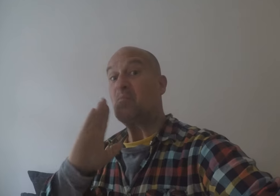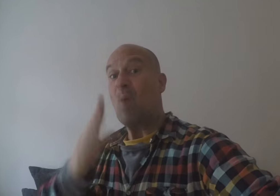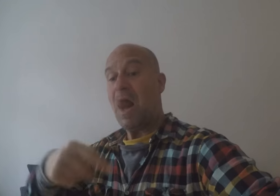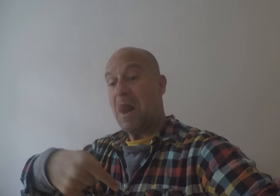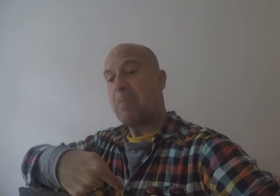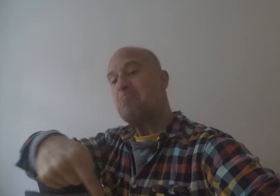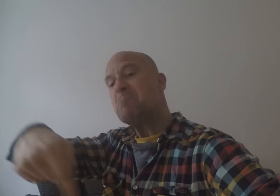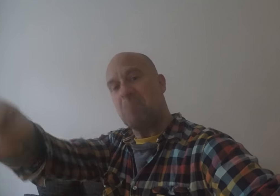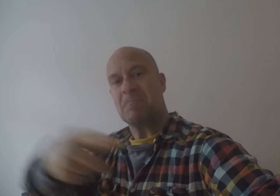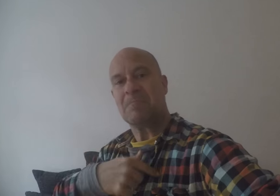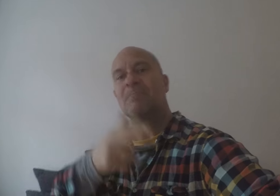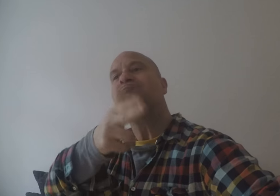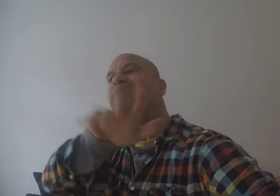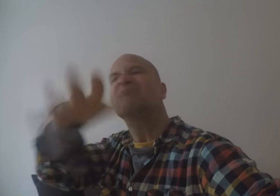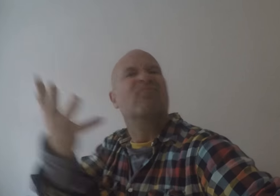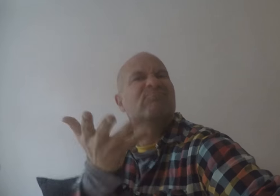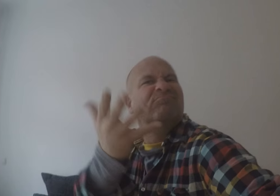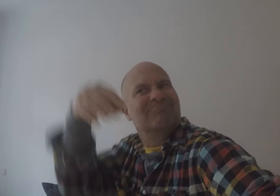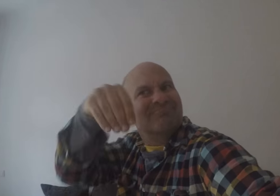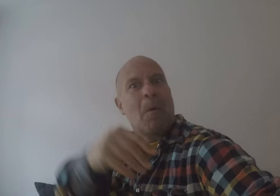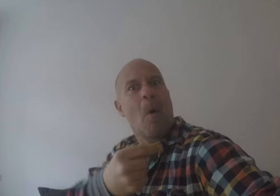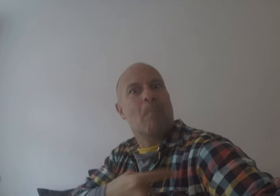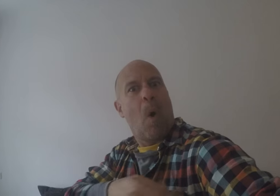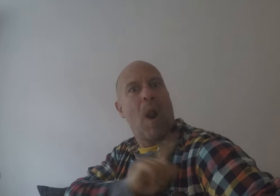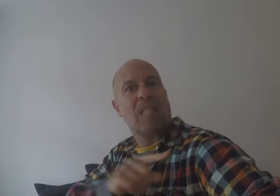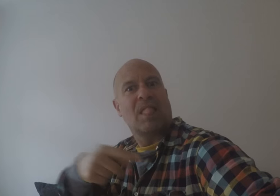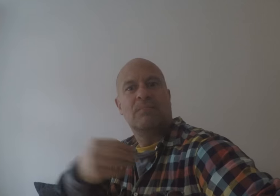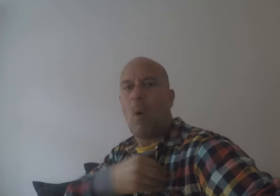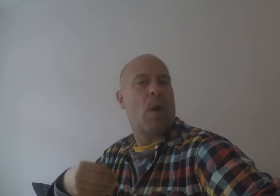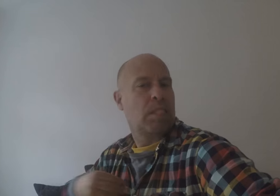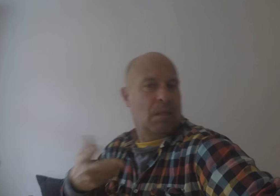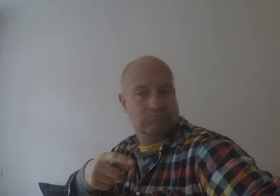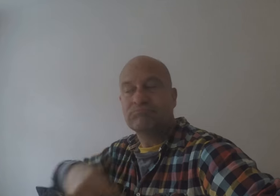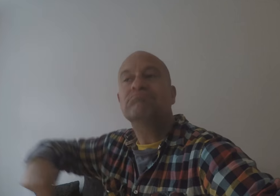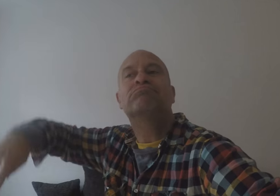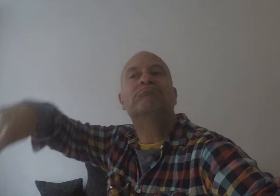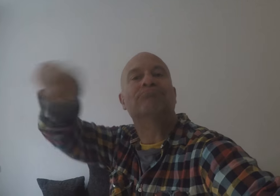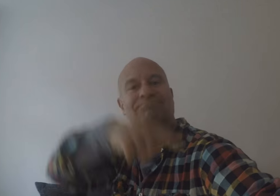Ich werde also ab jetzt alles LIVE einfangen, was ich so alles in Polen erleben werde.